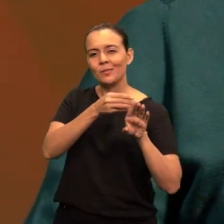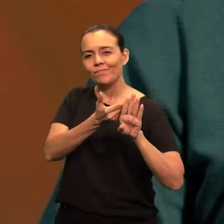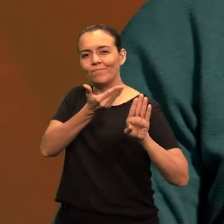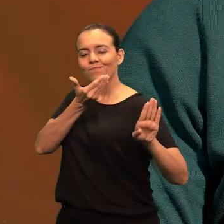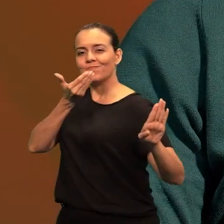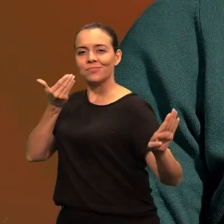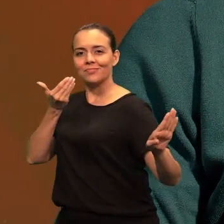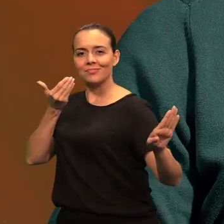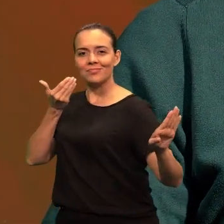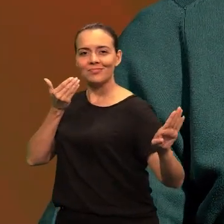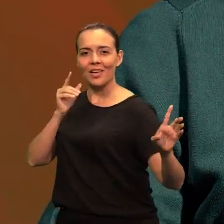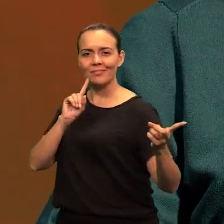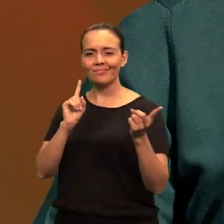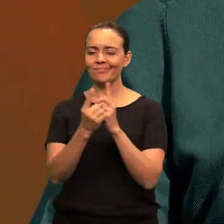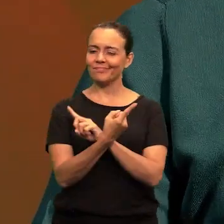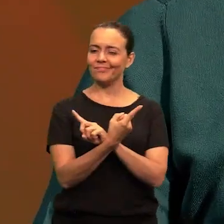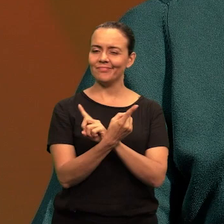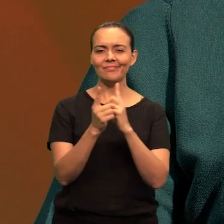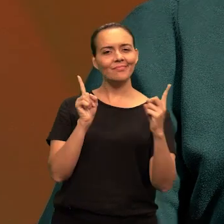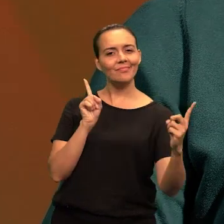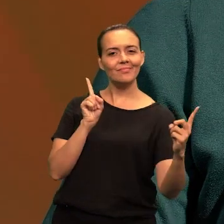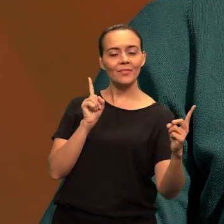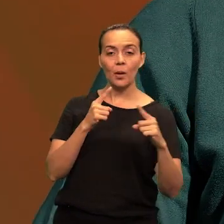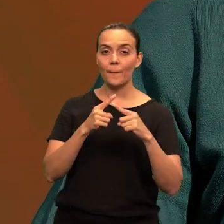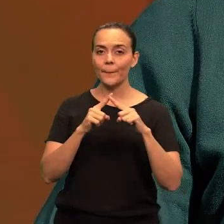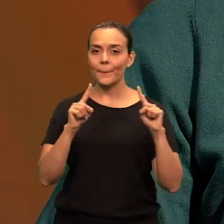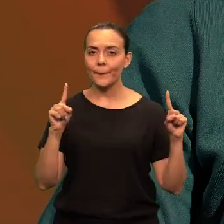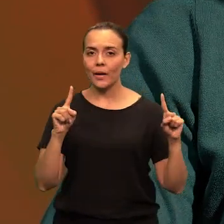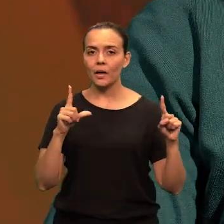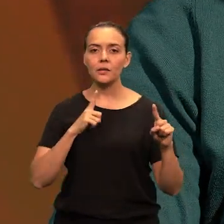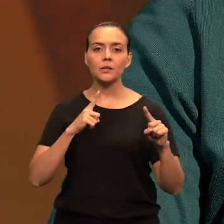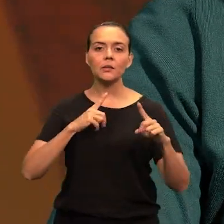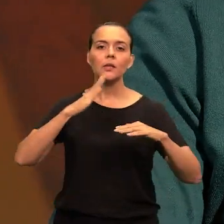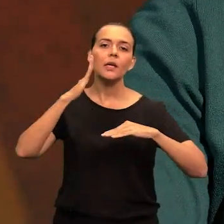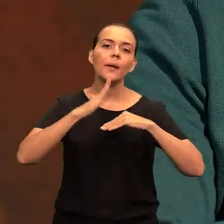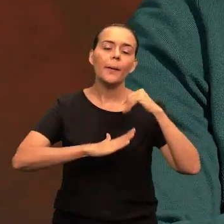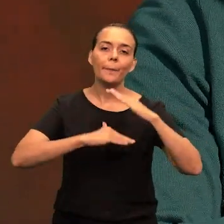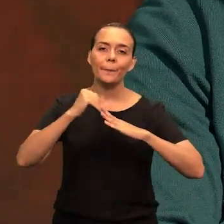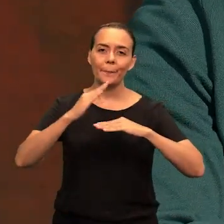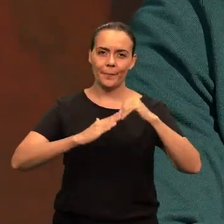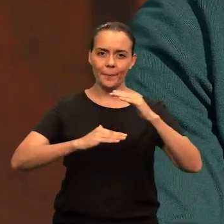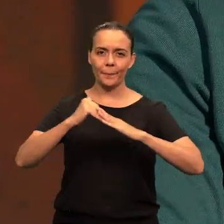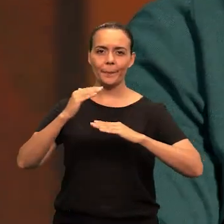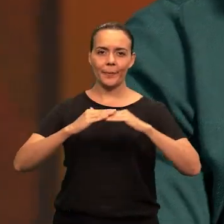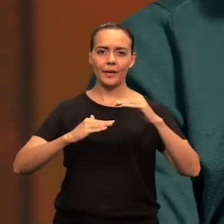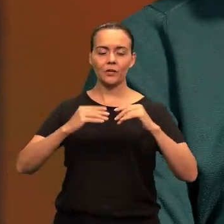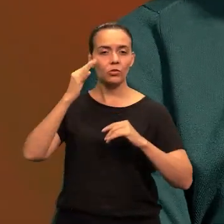Pode parecer paradoxal, mas o distanciamento tem a ver com a própria prática da produção filosófica,